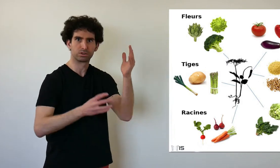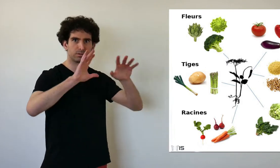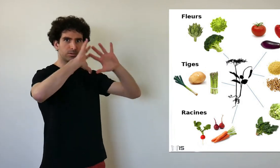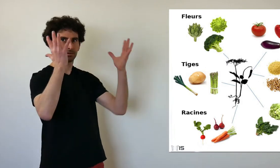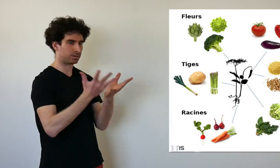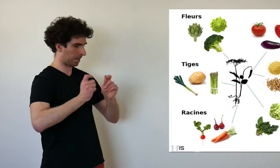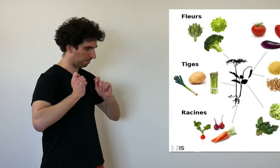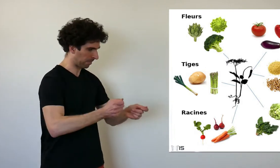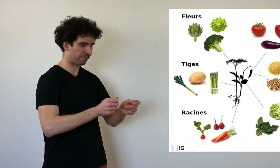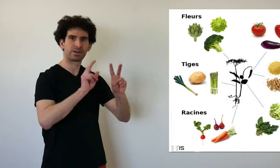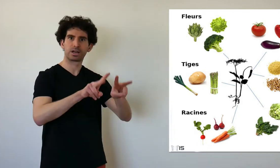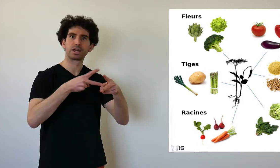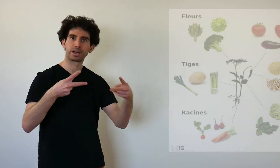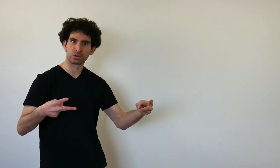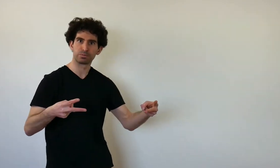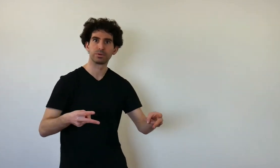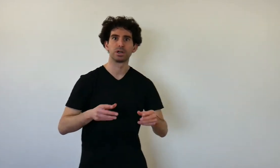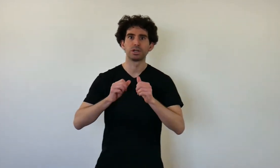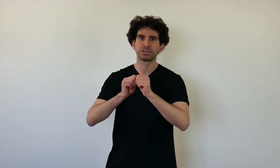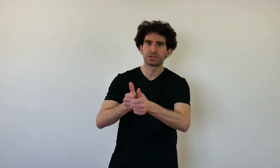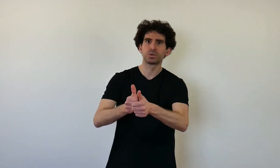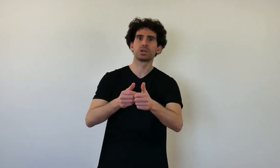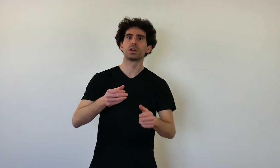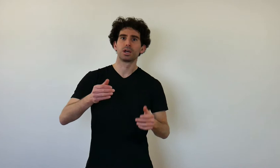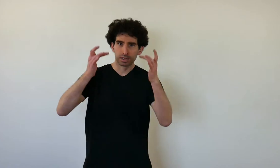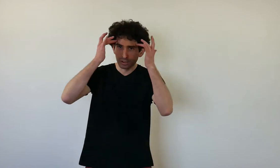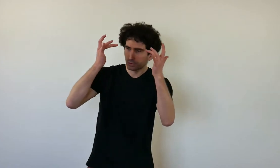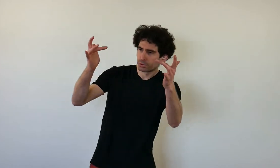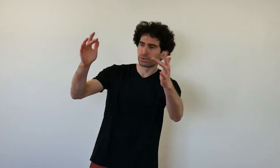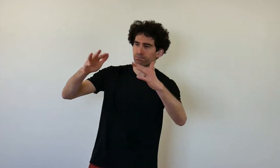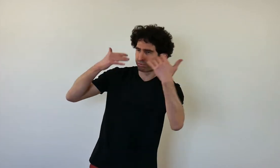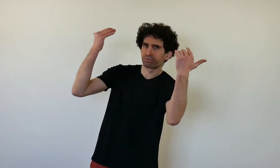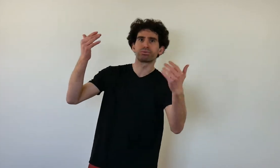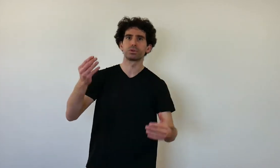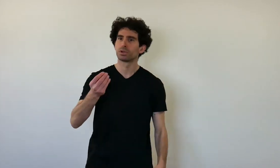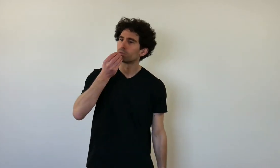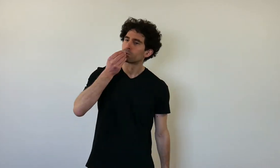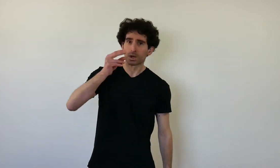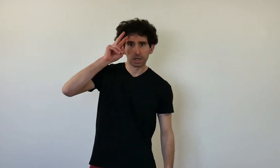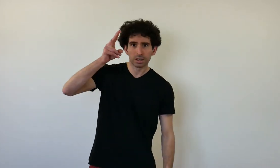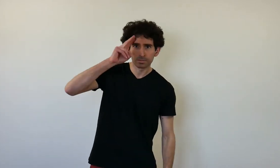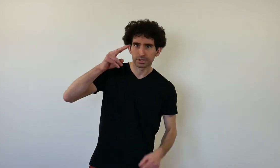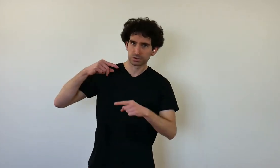Cet ensemble est désigné comme légumes. C'est selon l'influence culturelle, les habitudes alimentaires